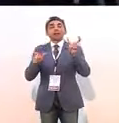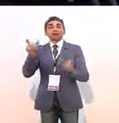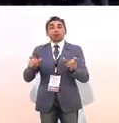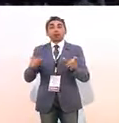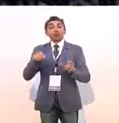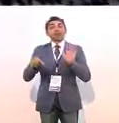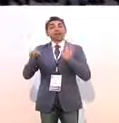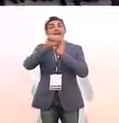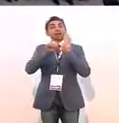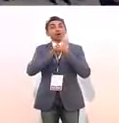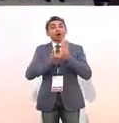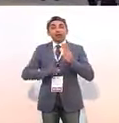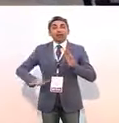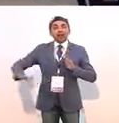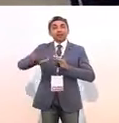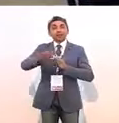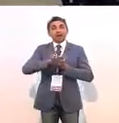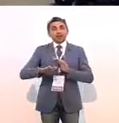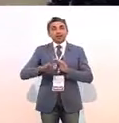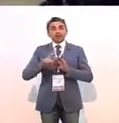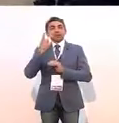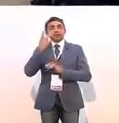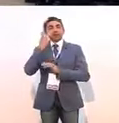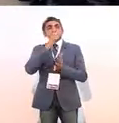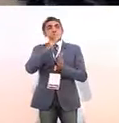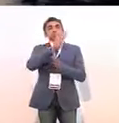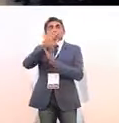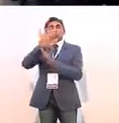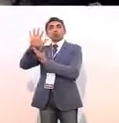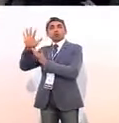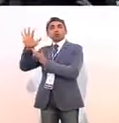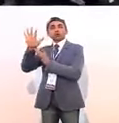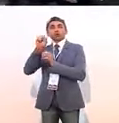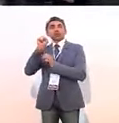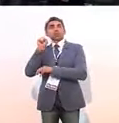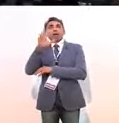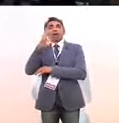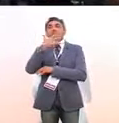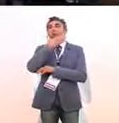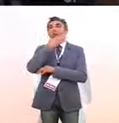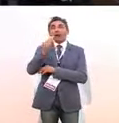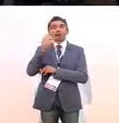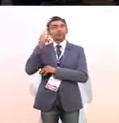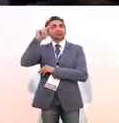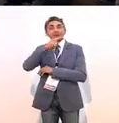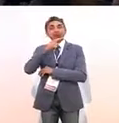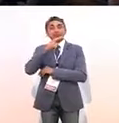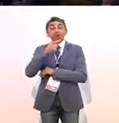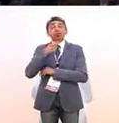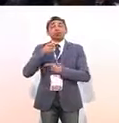terra che mostra delle immagini bellissime e difficili e in cui noi abbiamo voluto celebrare